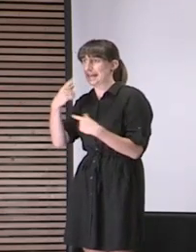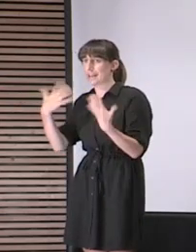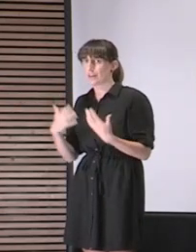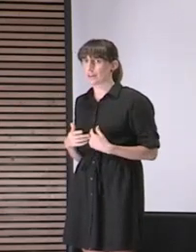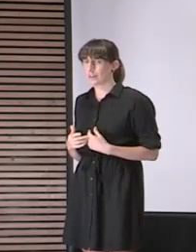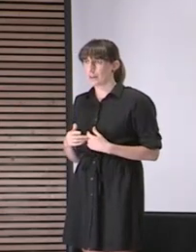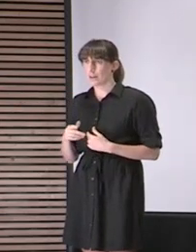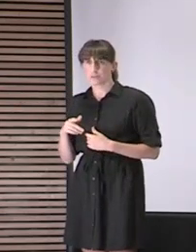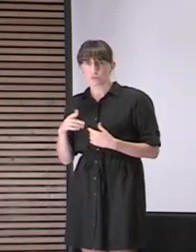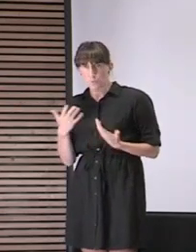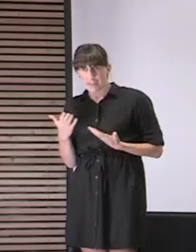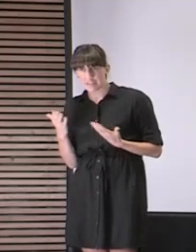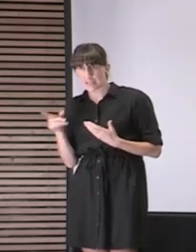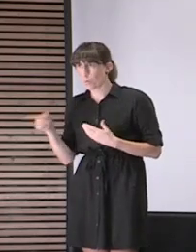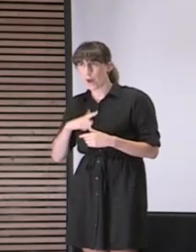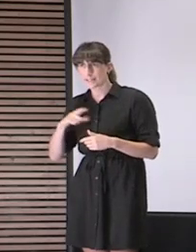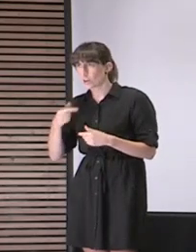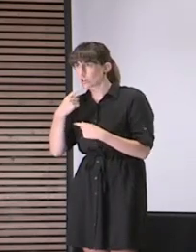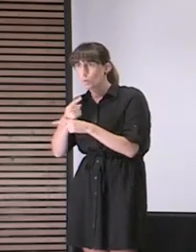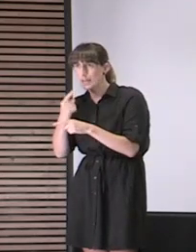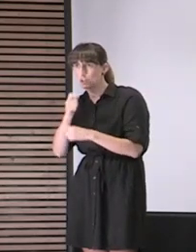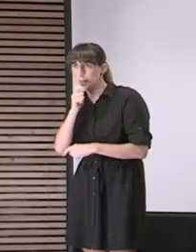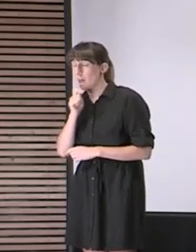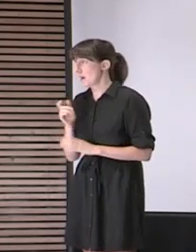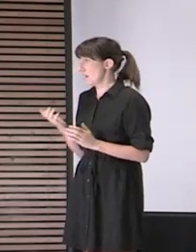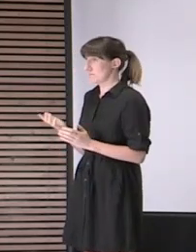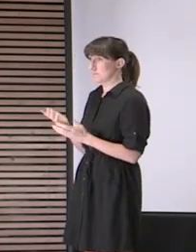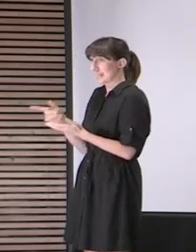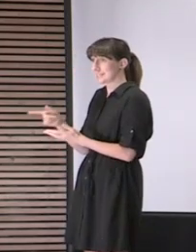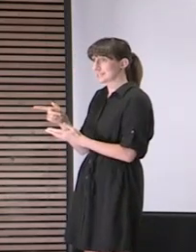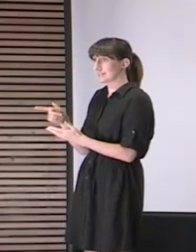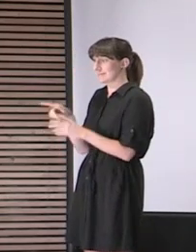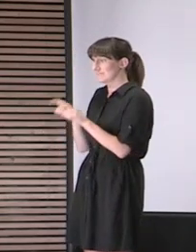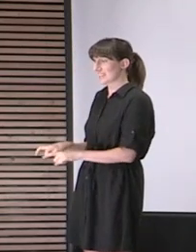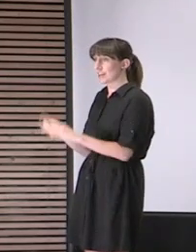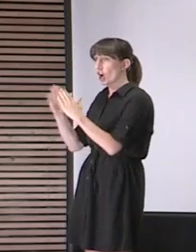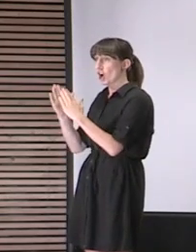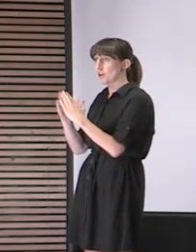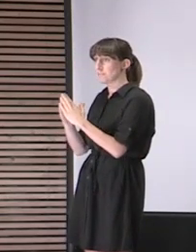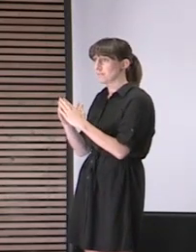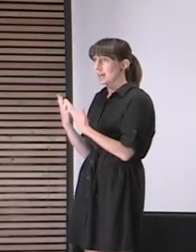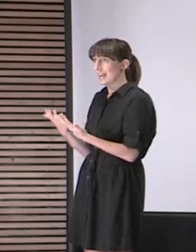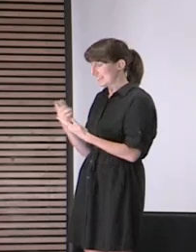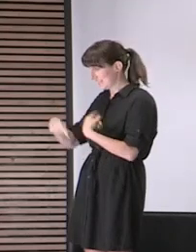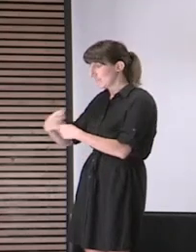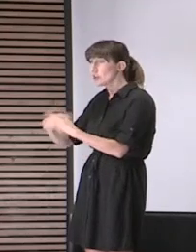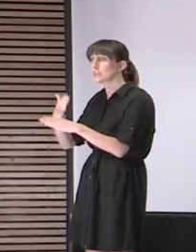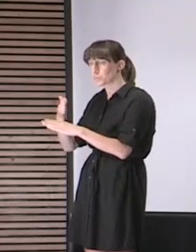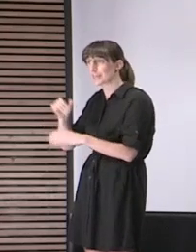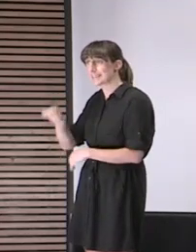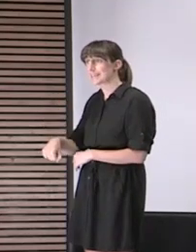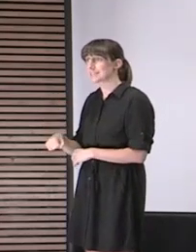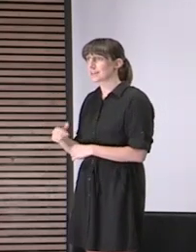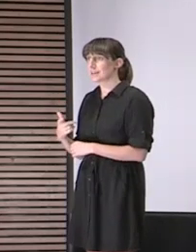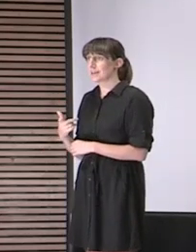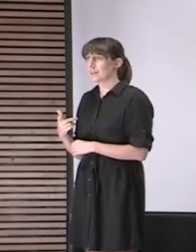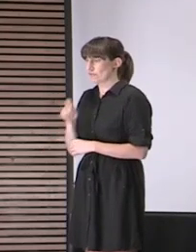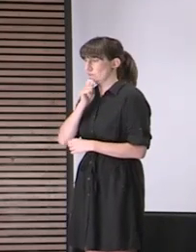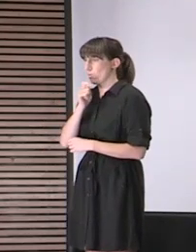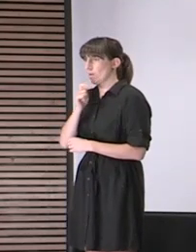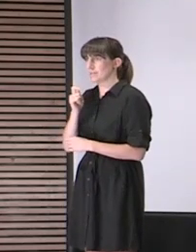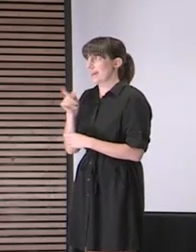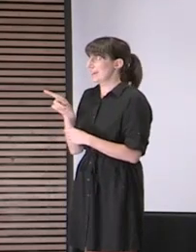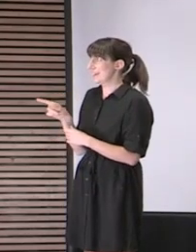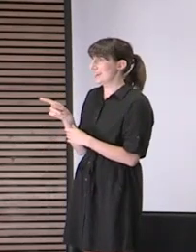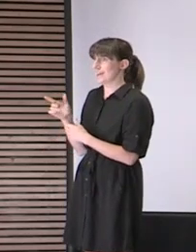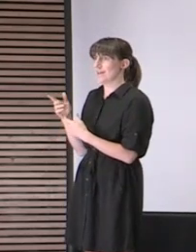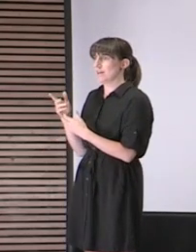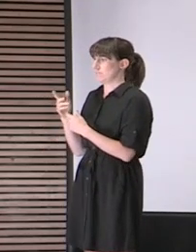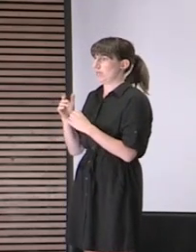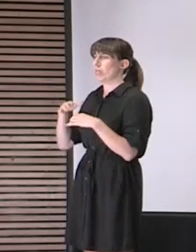sobre eso. Jacinda Ardern: De